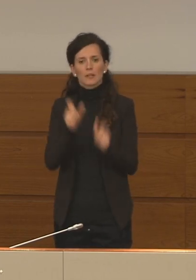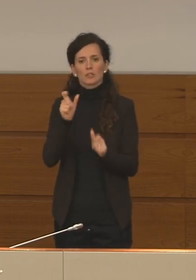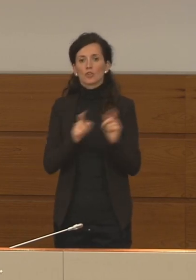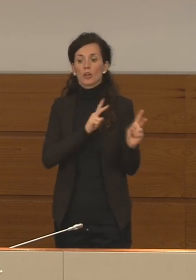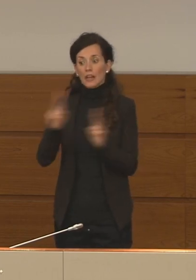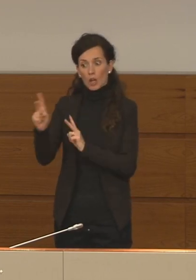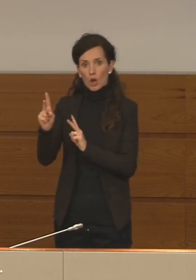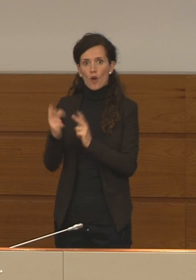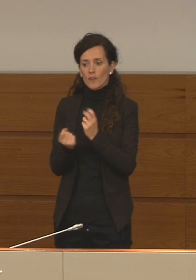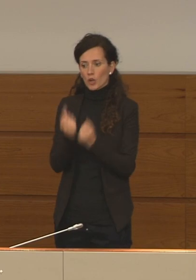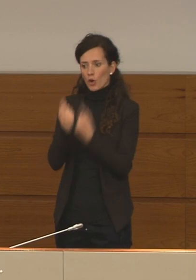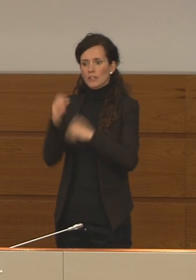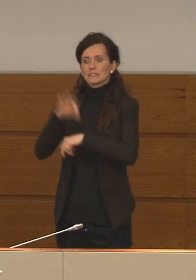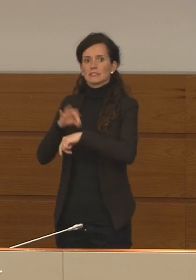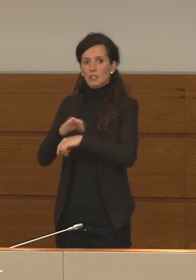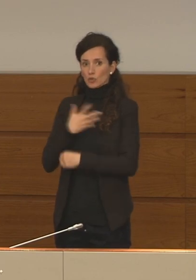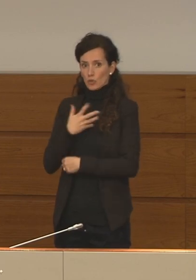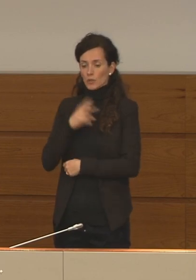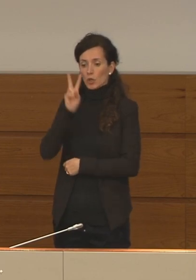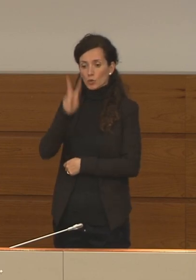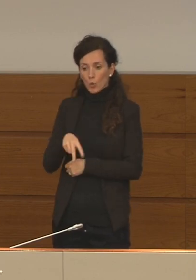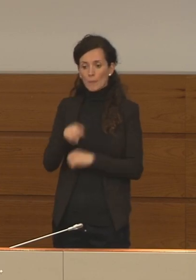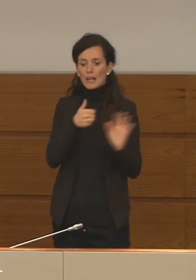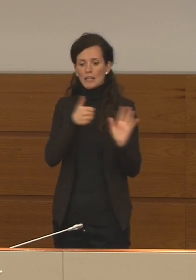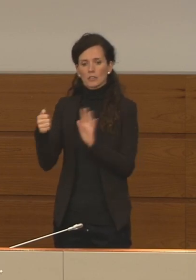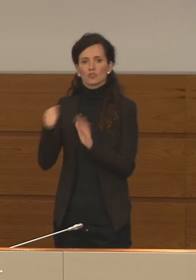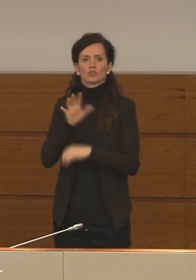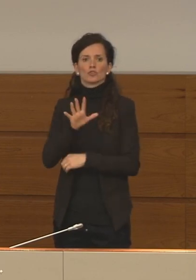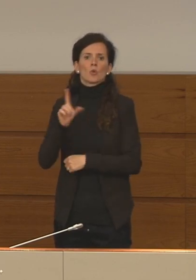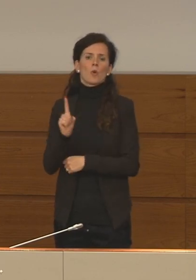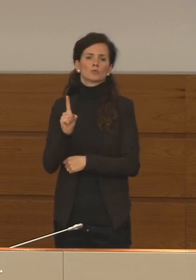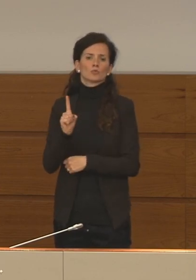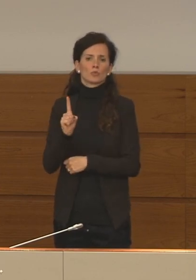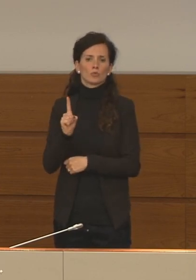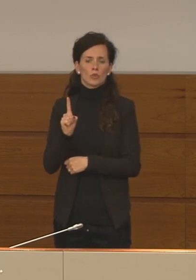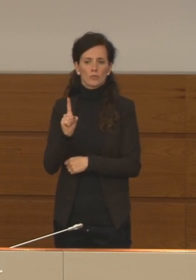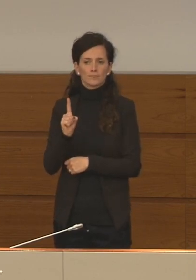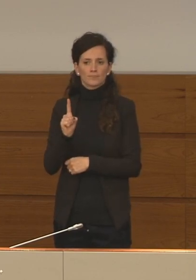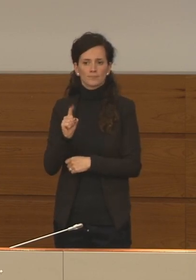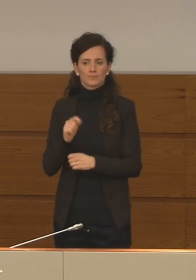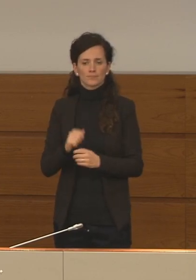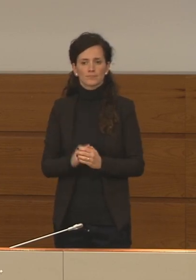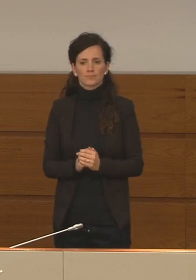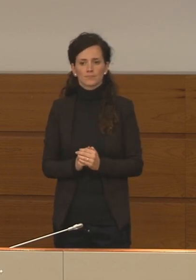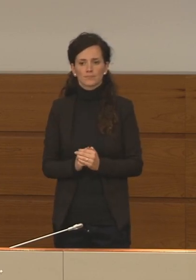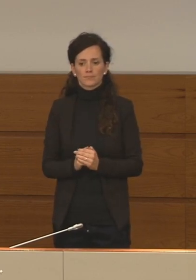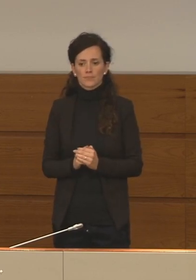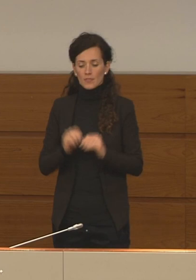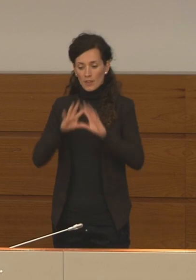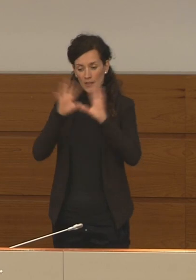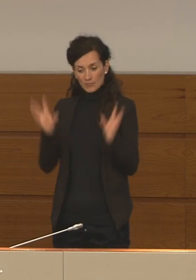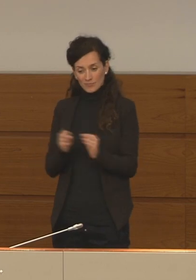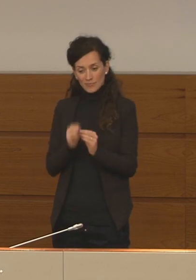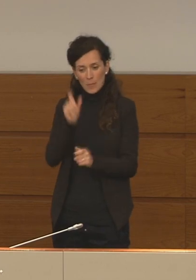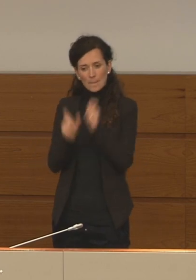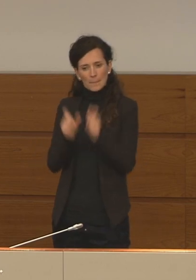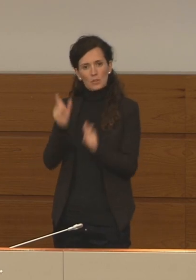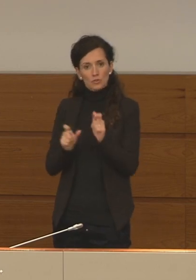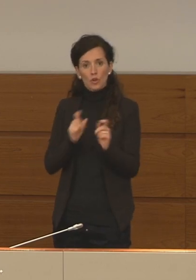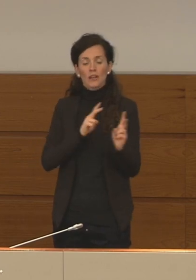sintomi è 2.651, il totale delle persone che sono ricoverate in terapia